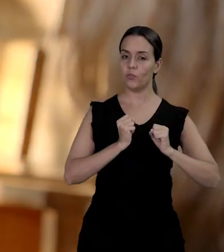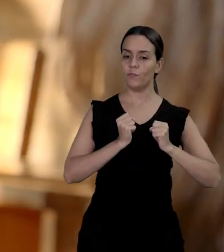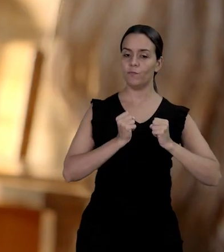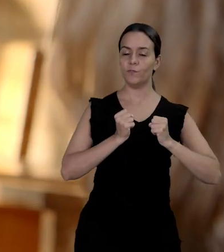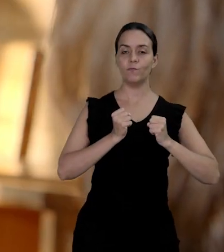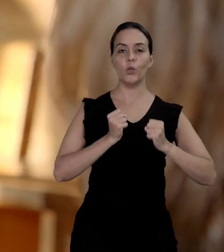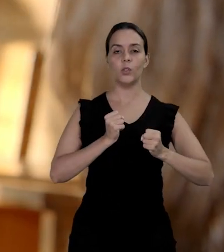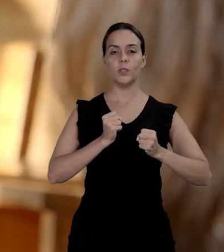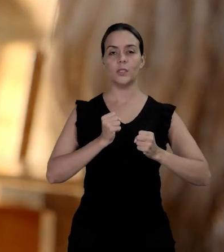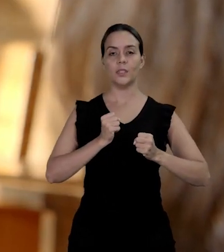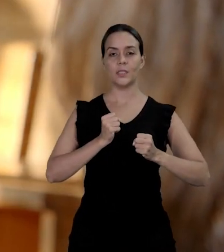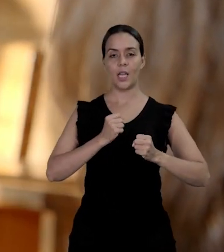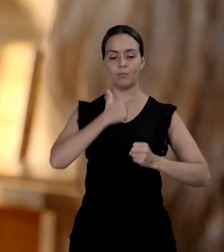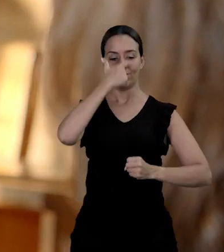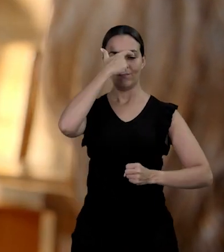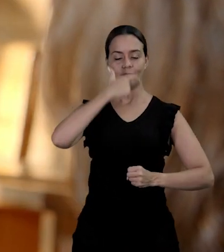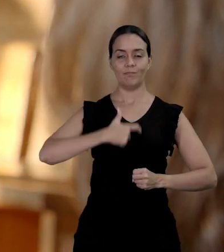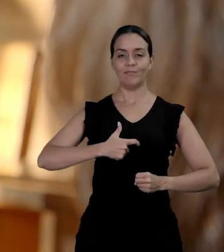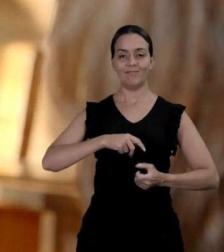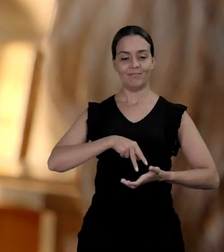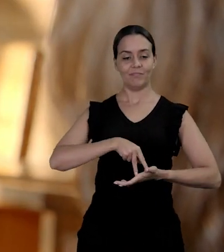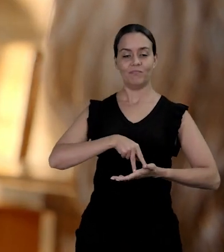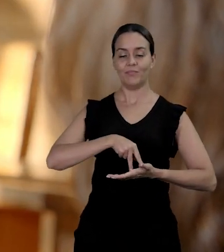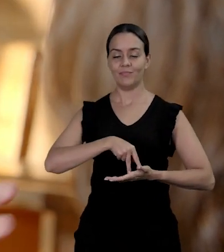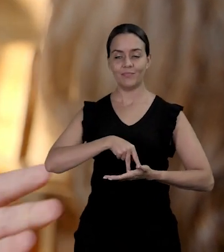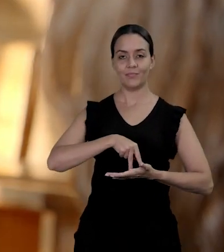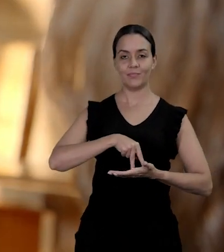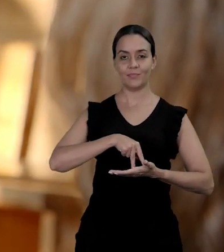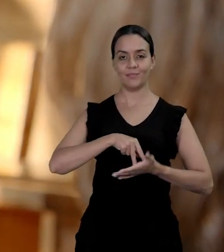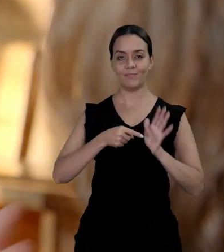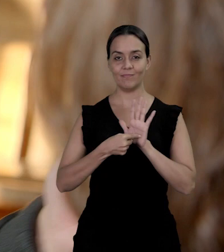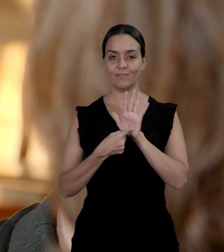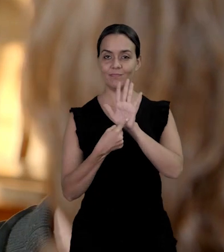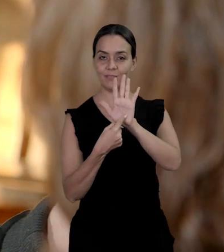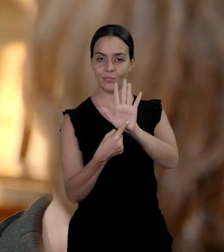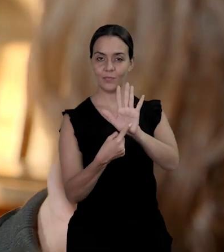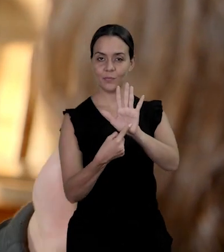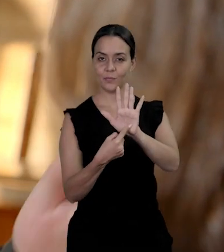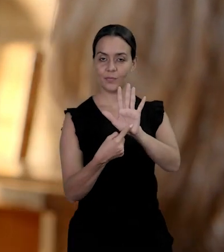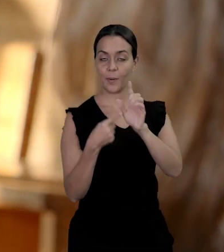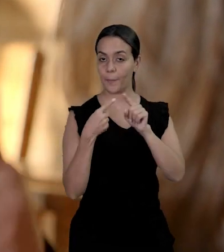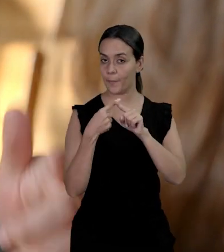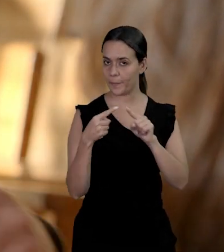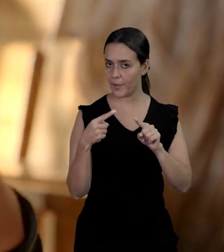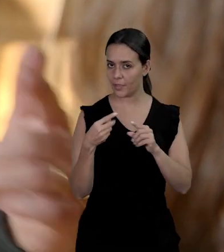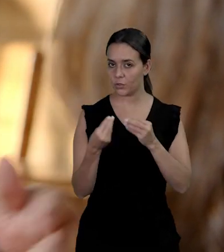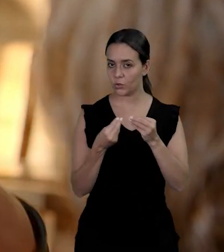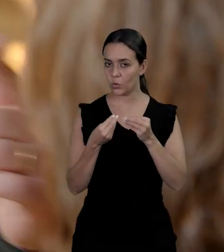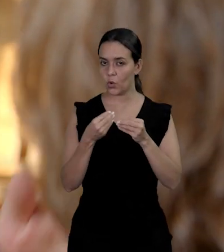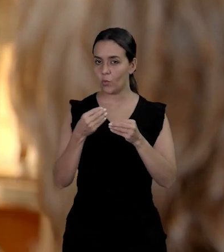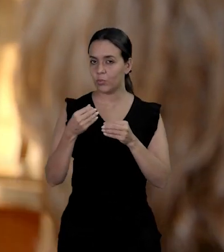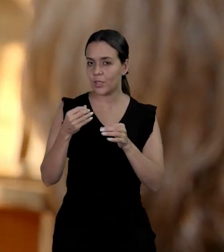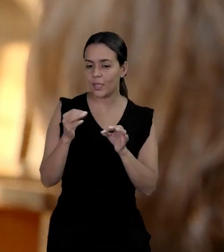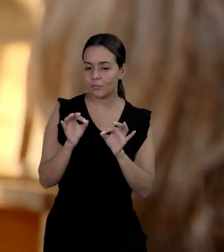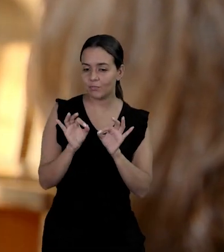se forçar, forçar no bom sentido, se direcionar para um caminho. E esse caminho é construído a partir